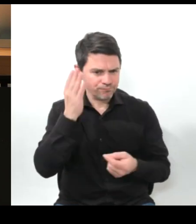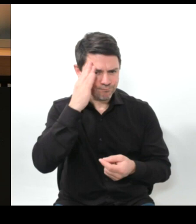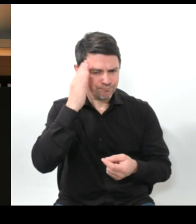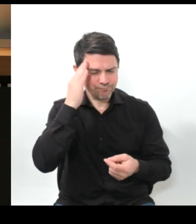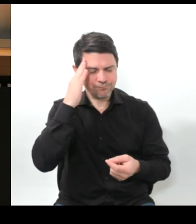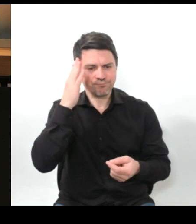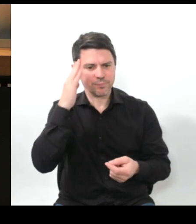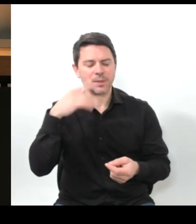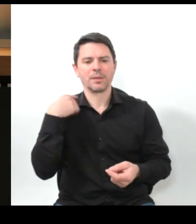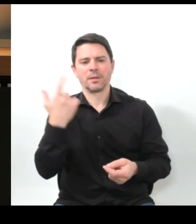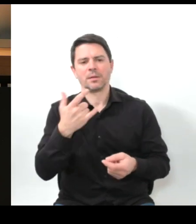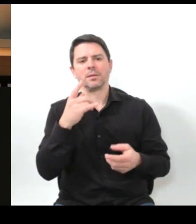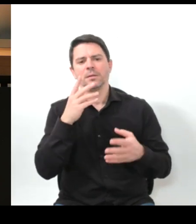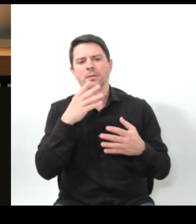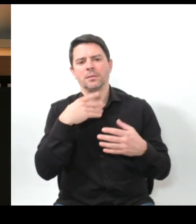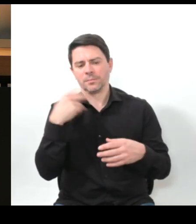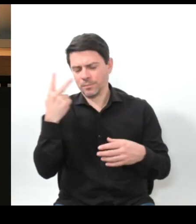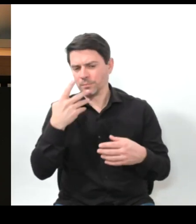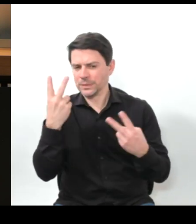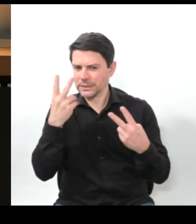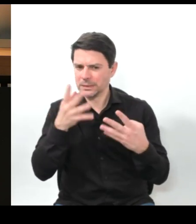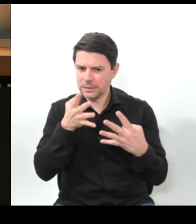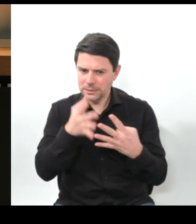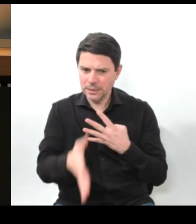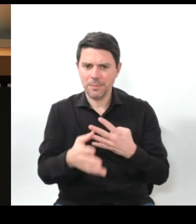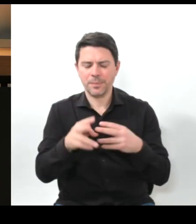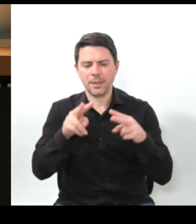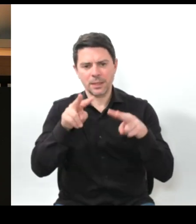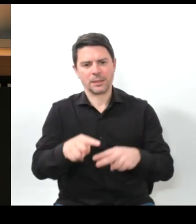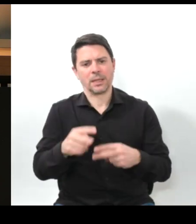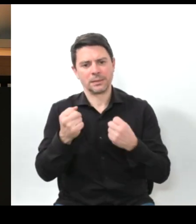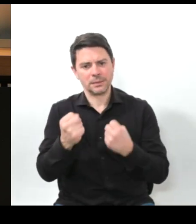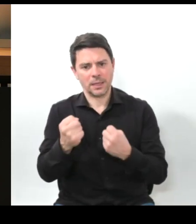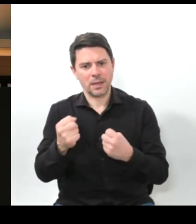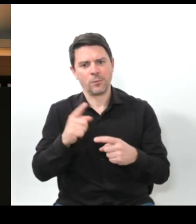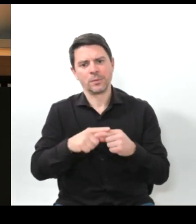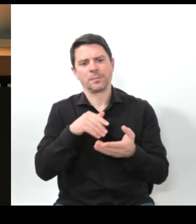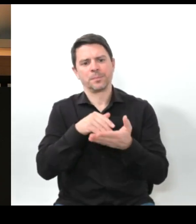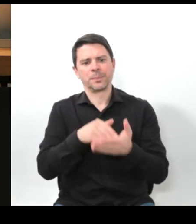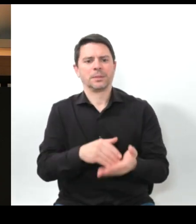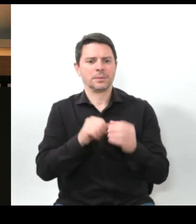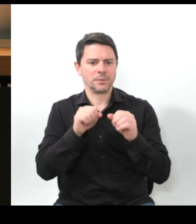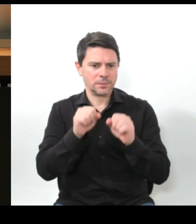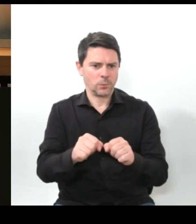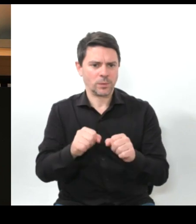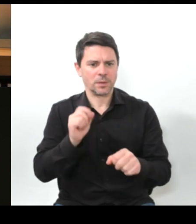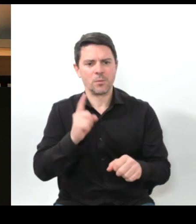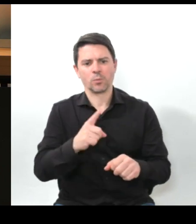Wir möchten Mieter Strom Energiemodelle fördern. Wir möchten selbstgenutzten Wohnraum von der Grunderwerbssteuer